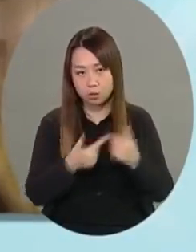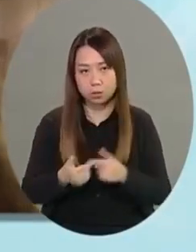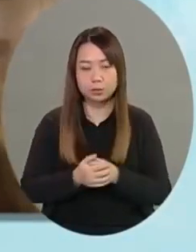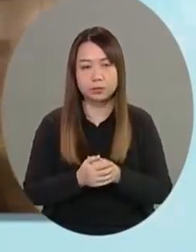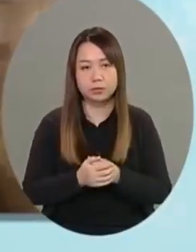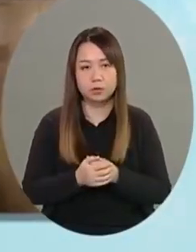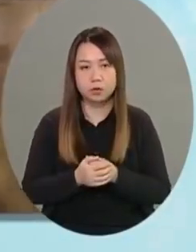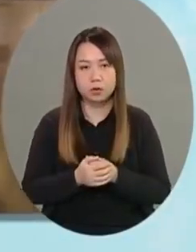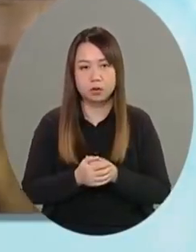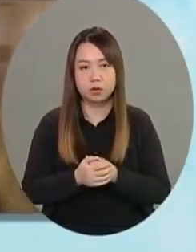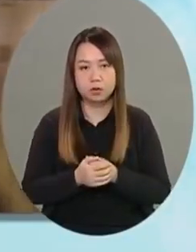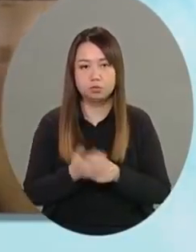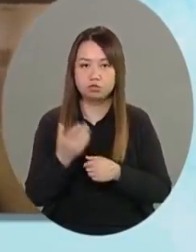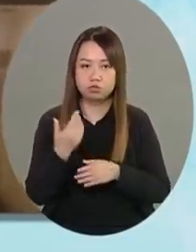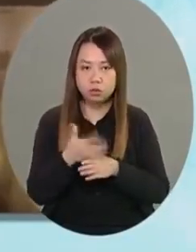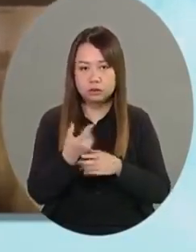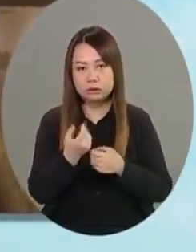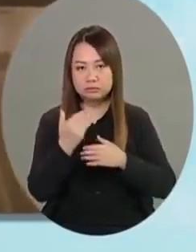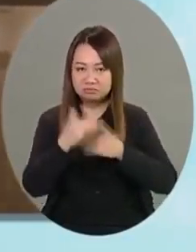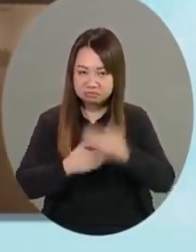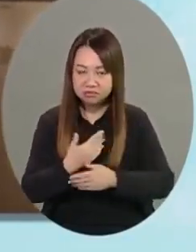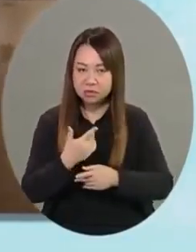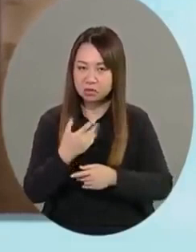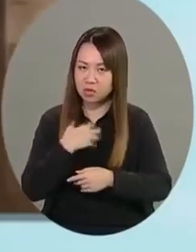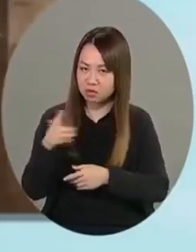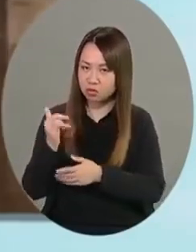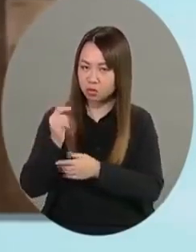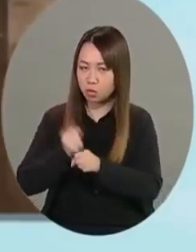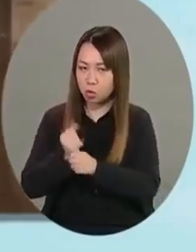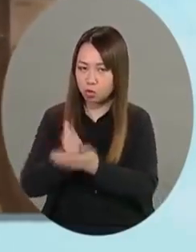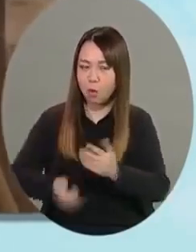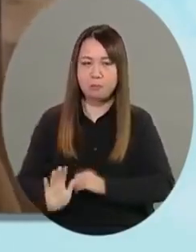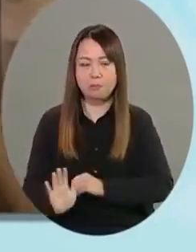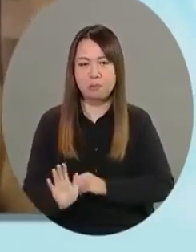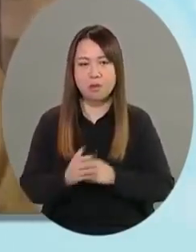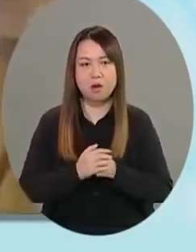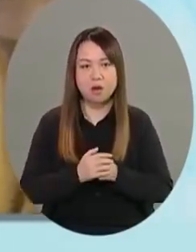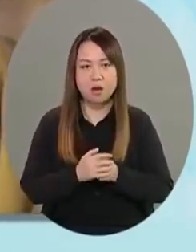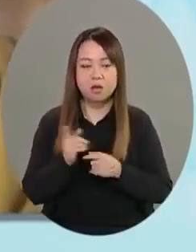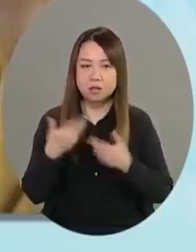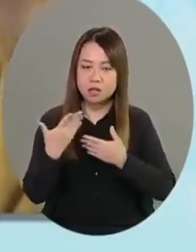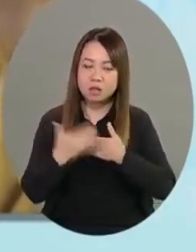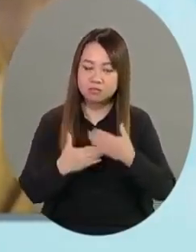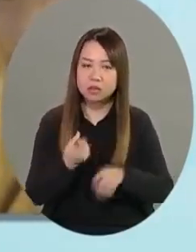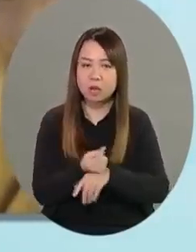那么所以下一步呢，我觉得他们不是所谓辞职的 但是在这个阶段呢，他们先退出这样理解